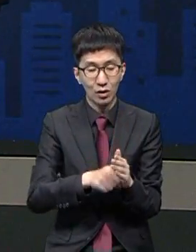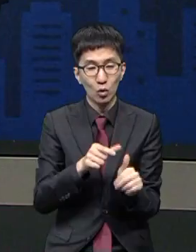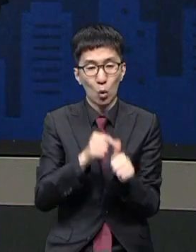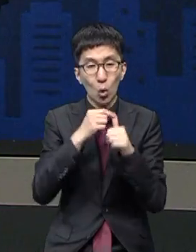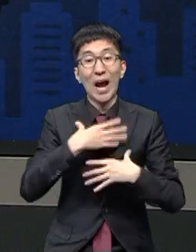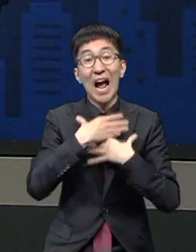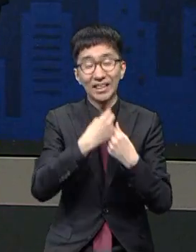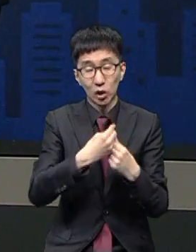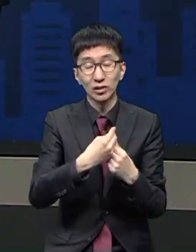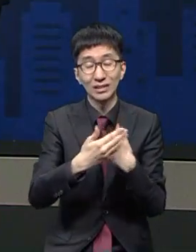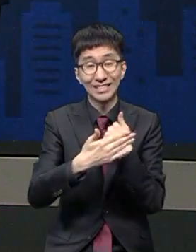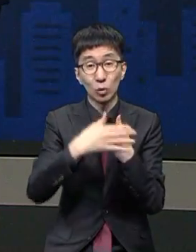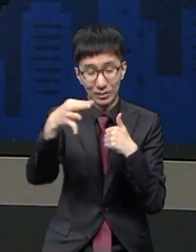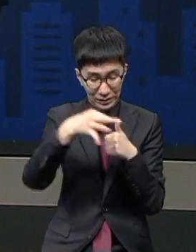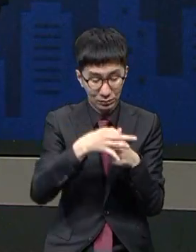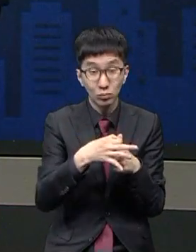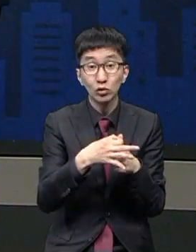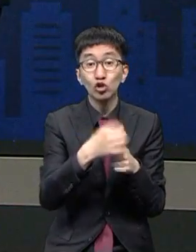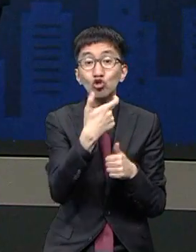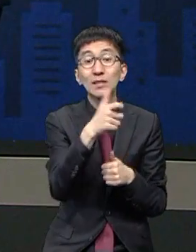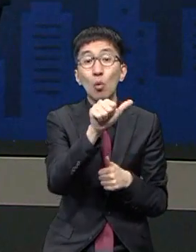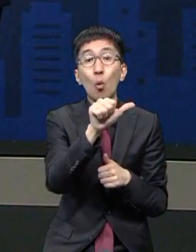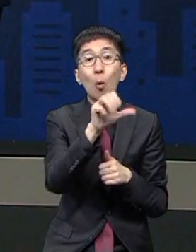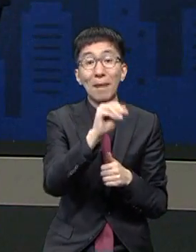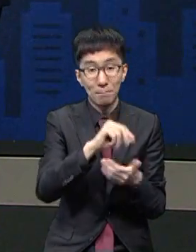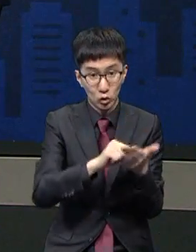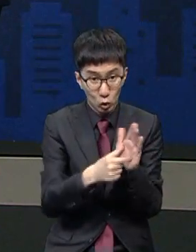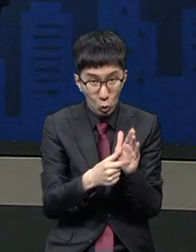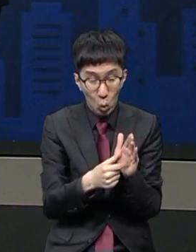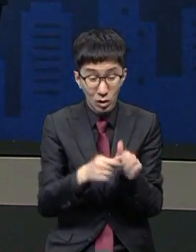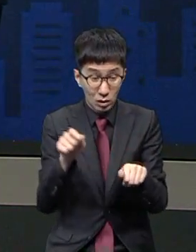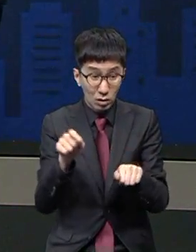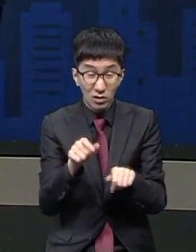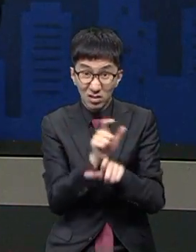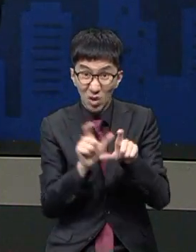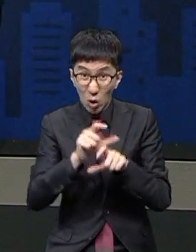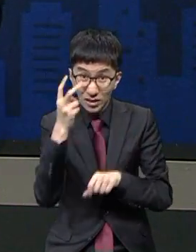65만 명은 별도 심사 없이 다음 달 11일부터 50만 원을 추가로 받을 수